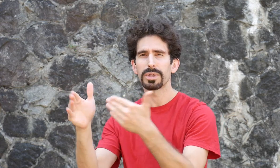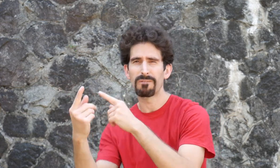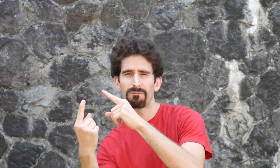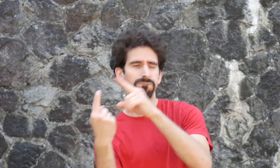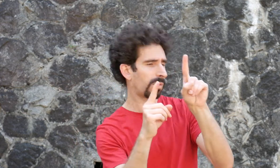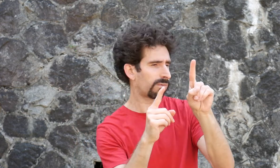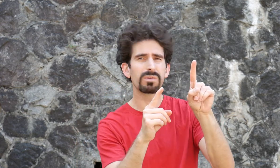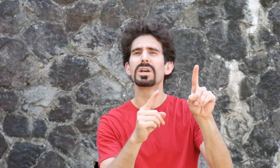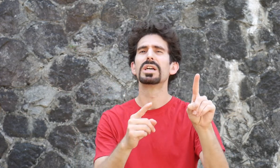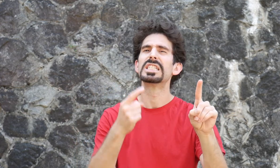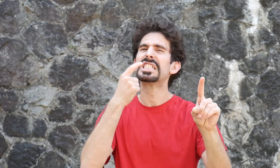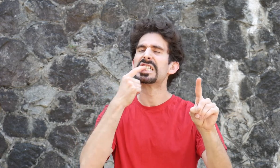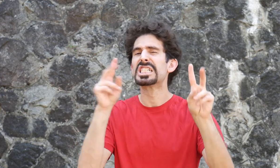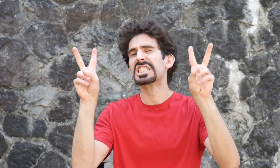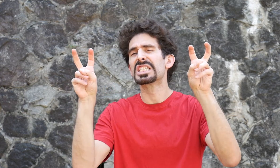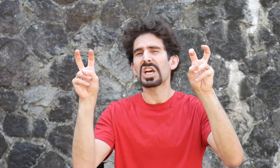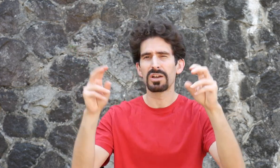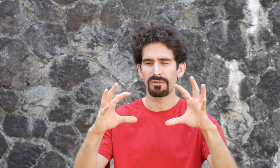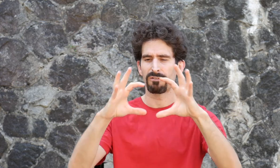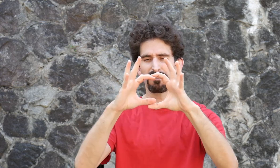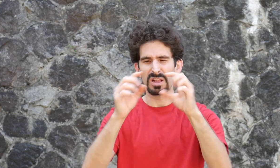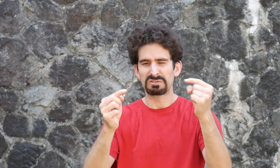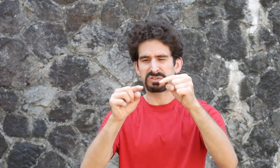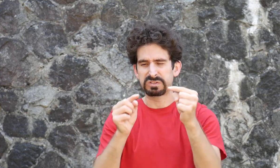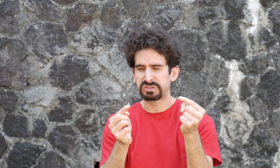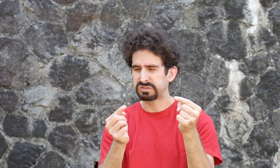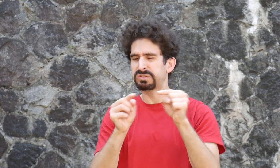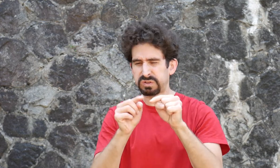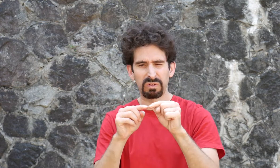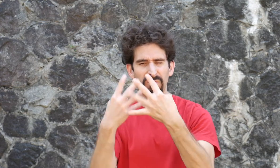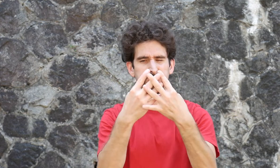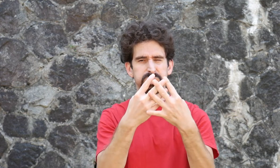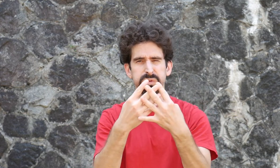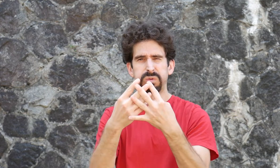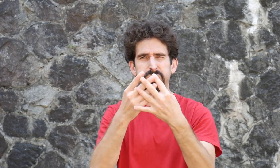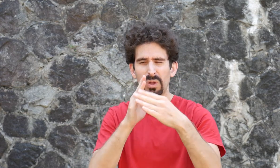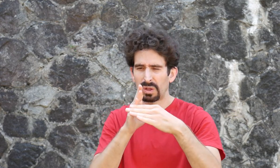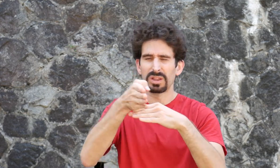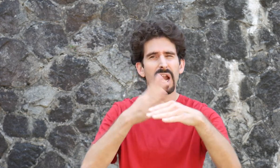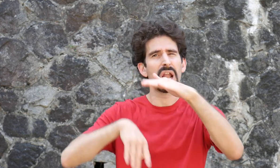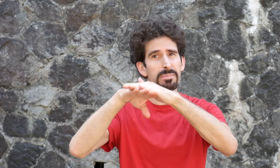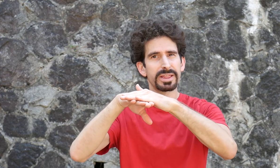se défendent contre ces intrusions. Elles ont des "dents" dans l'anus qui filtrent et limitent l'entrée.